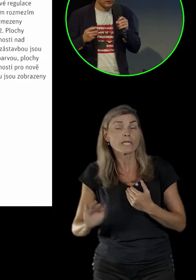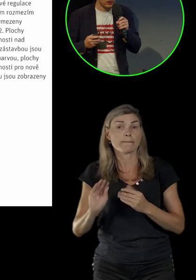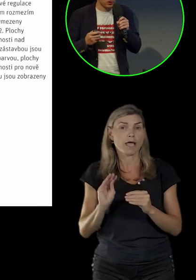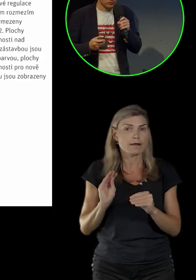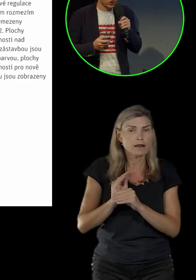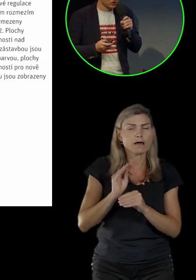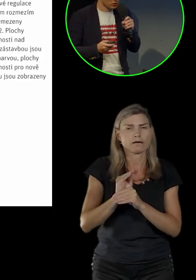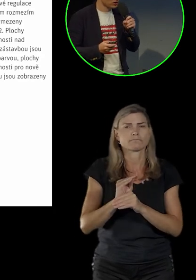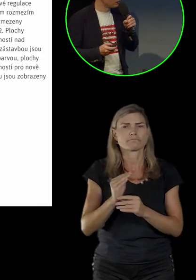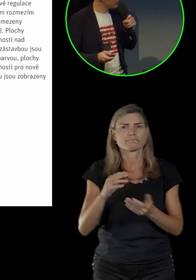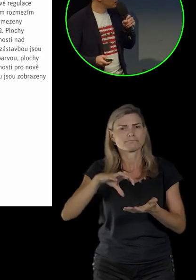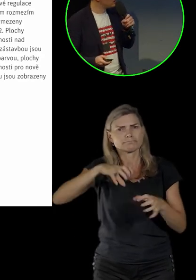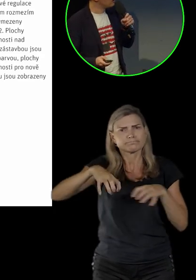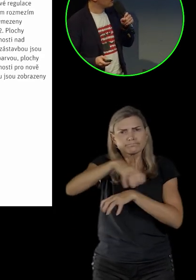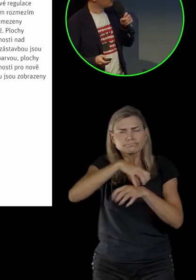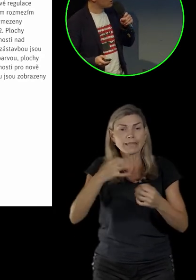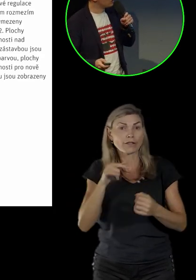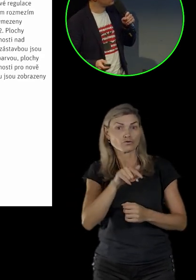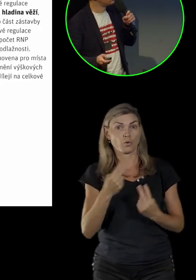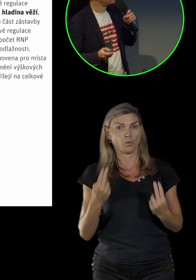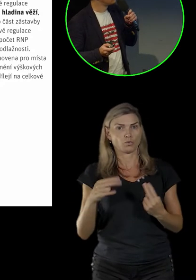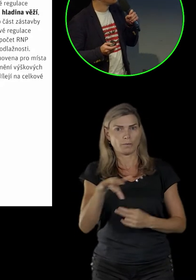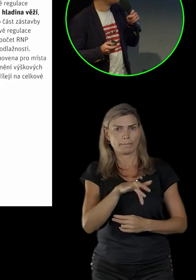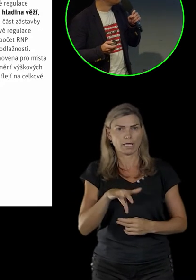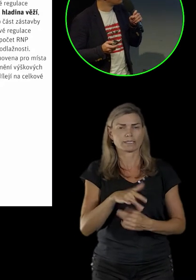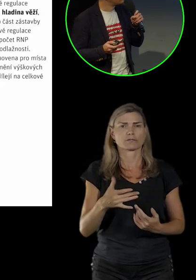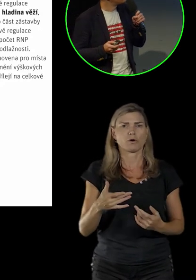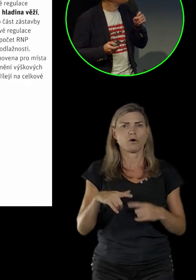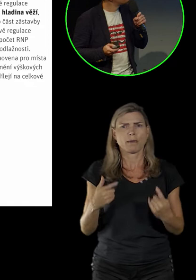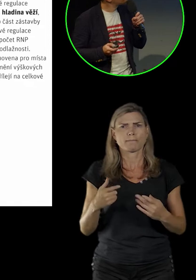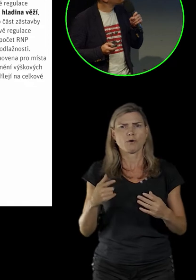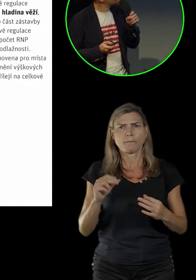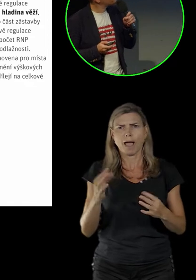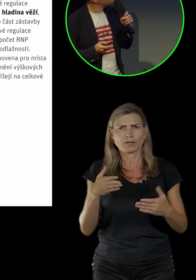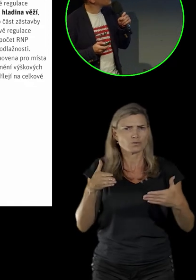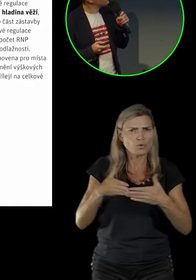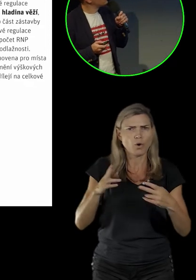v kompozičně důležitých místech, na křížení os a podobně.